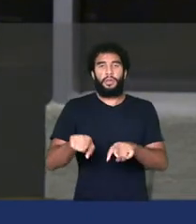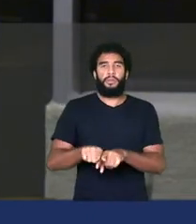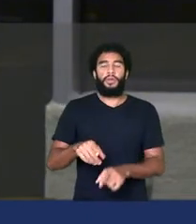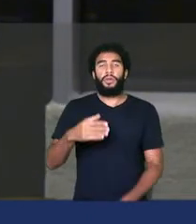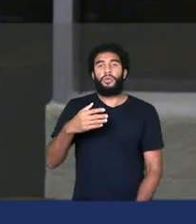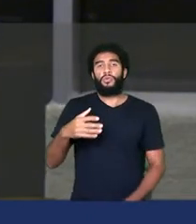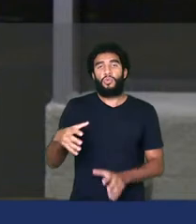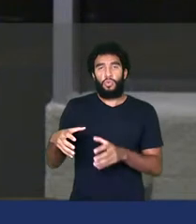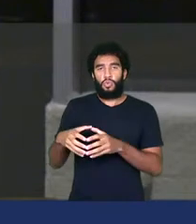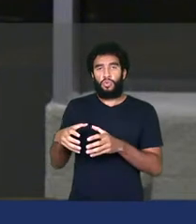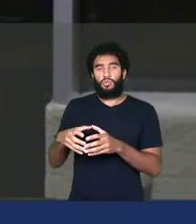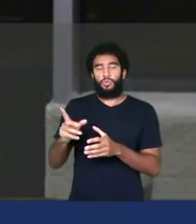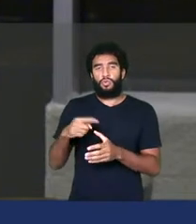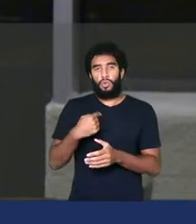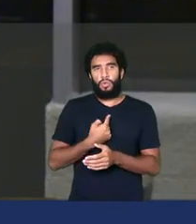A VÁRIOS SETORES E DEMANDAS, INCLUSIVE MEDINDO A NOSSA